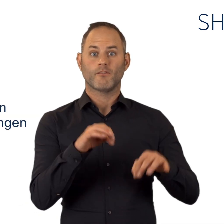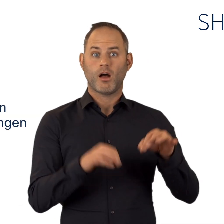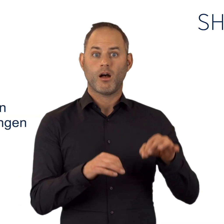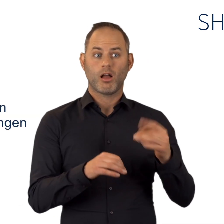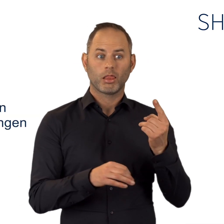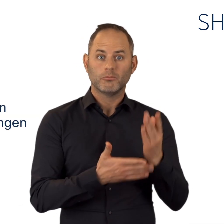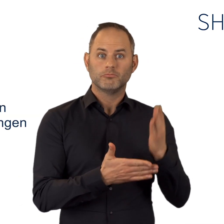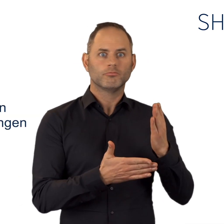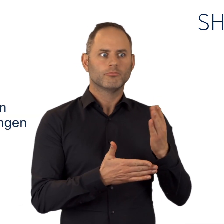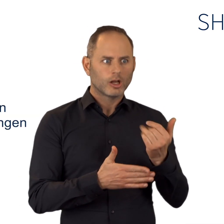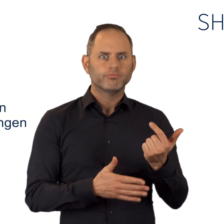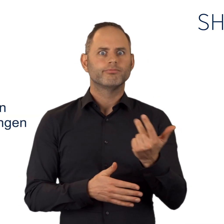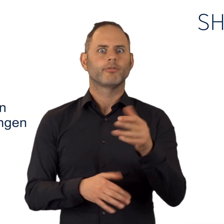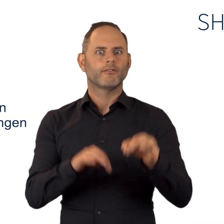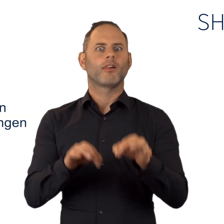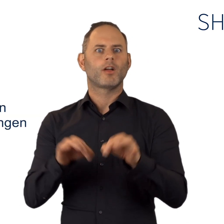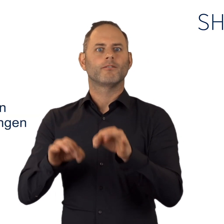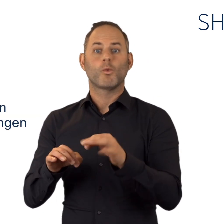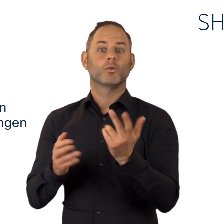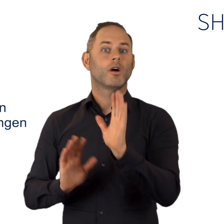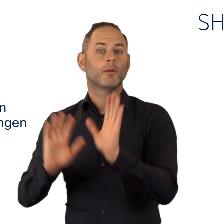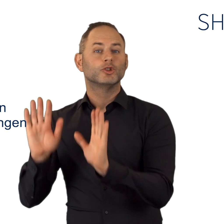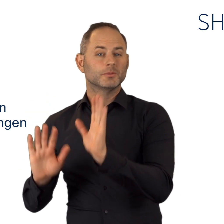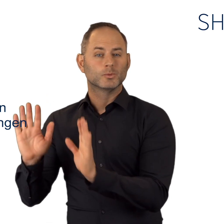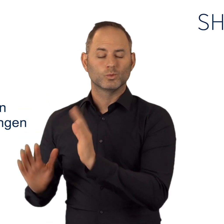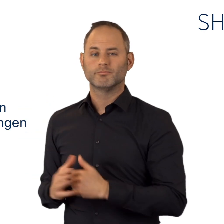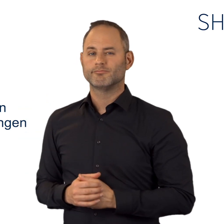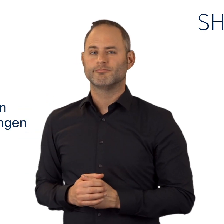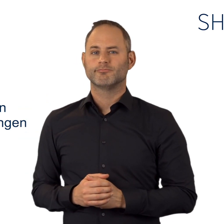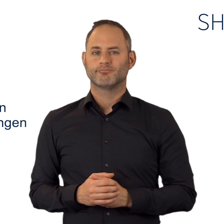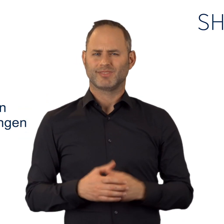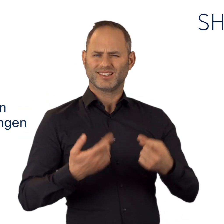Weitere Wahlen und Abstimmungen